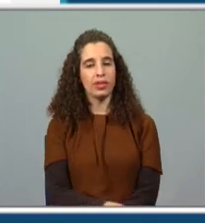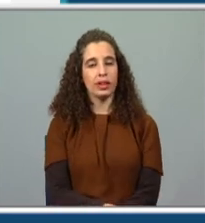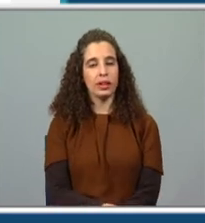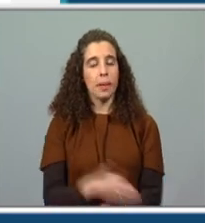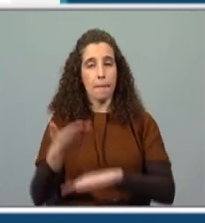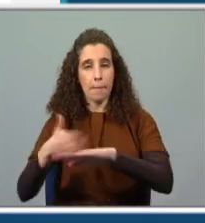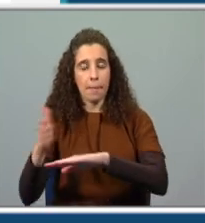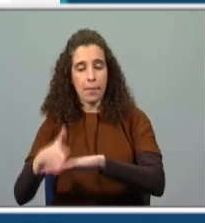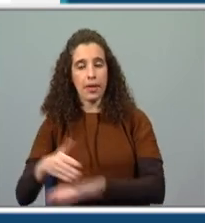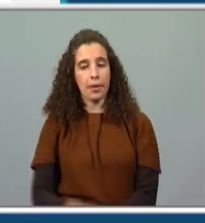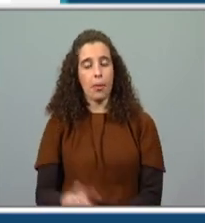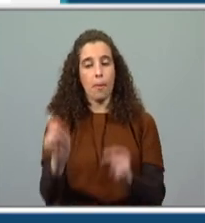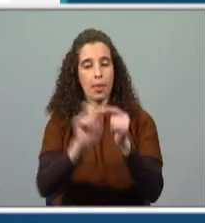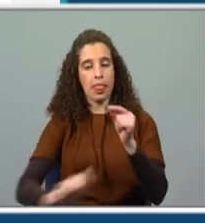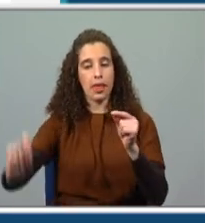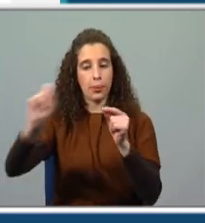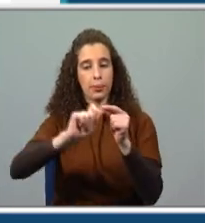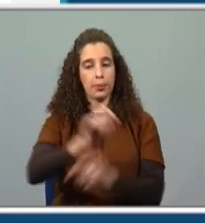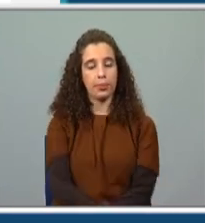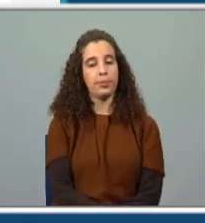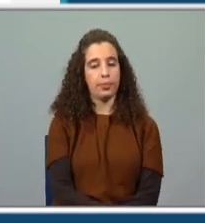sobrava nos pneu 留在輪胎裡